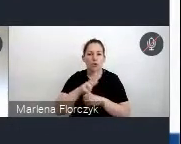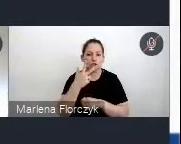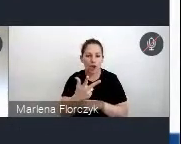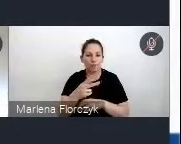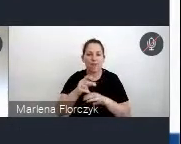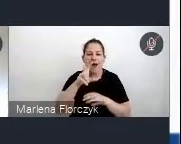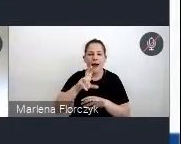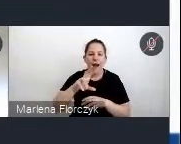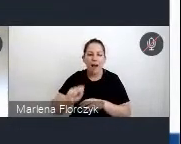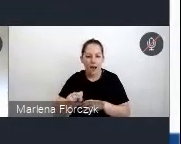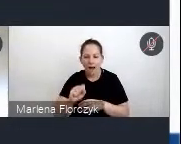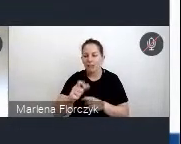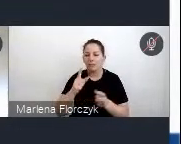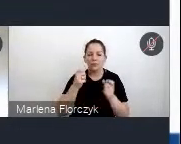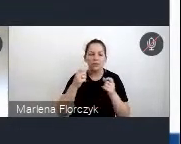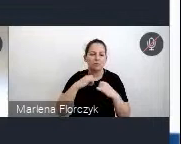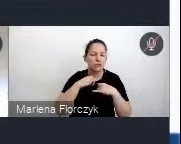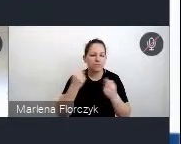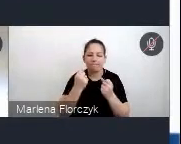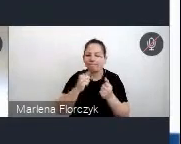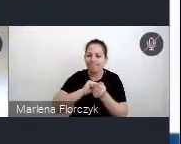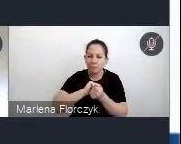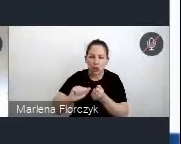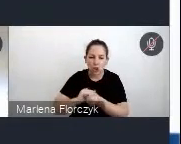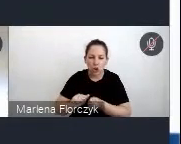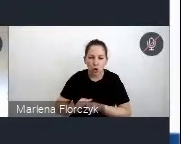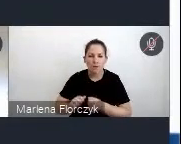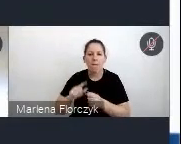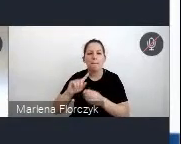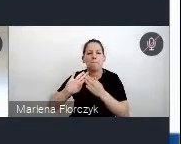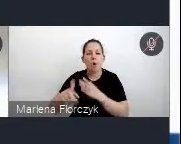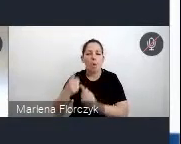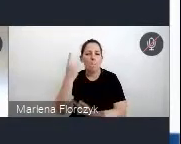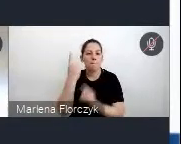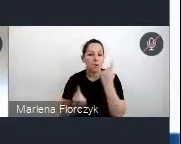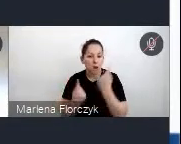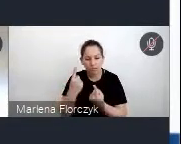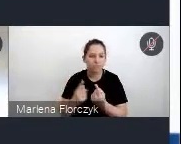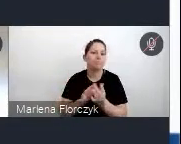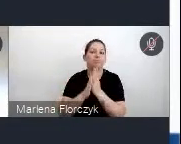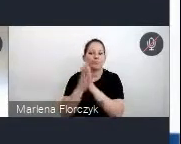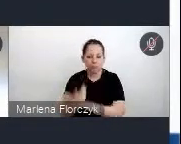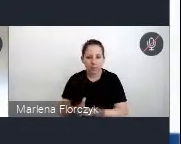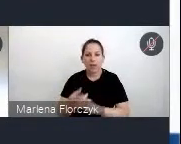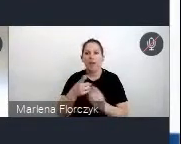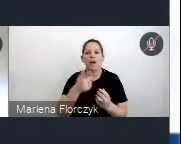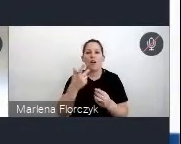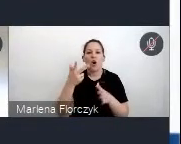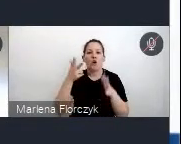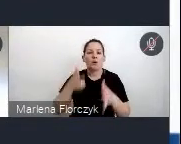silnie zdegradowanych terenów poprzemysłowych, z których wywieziono ponad 8 tysięcy ton odpadów.